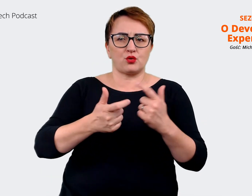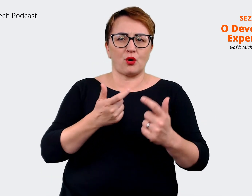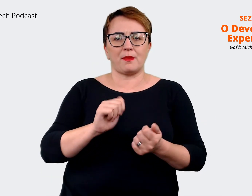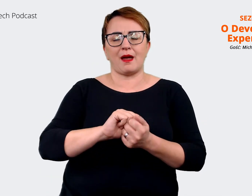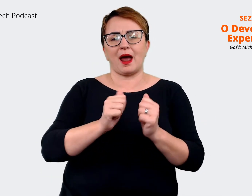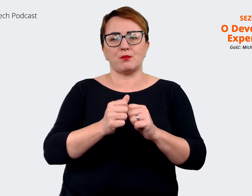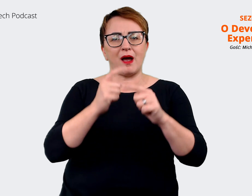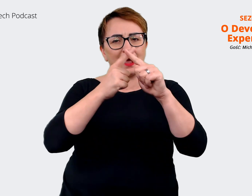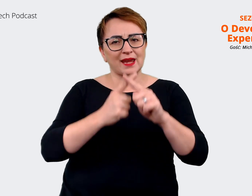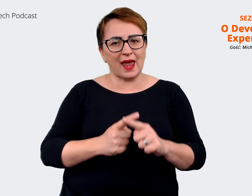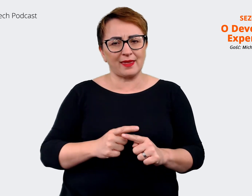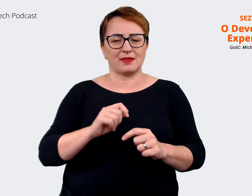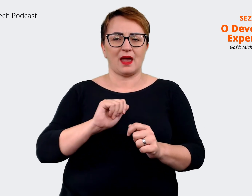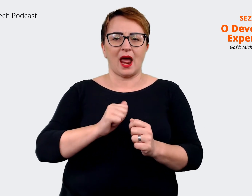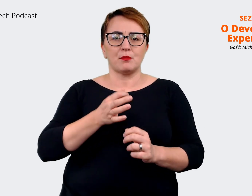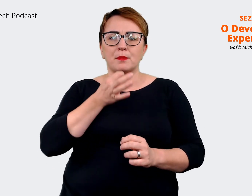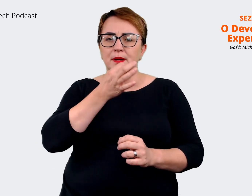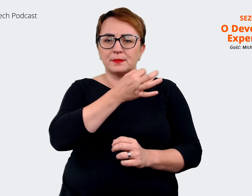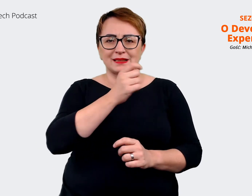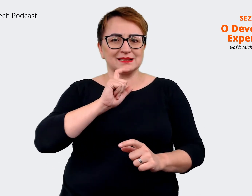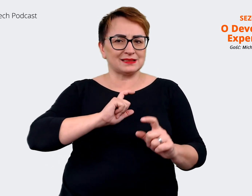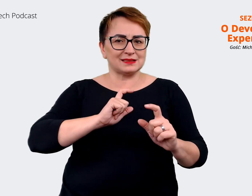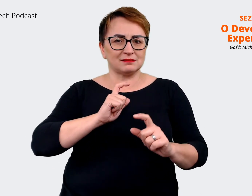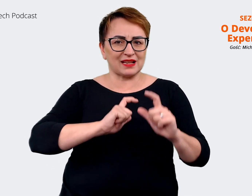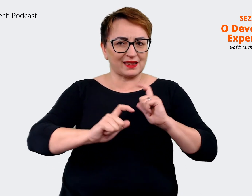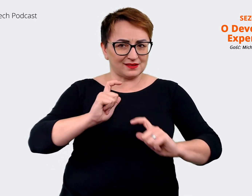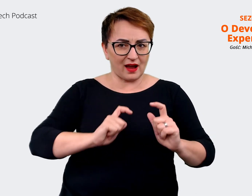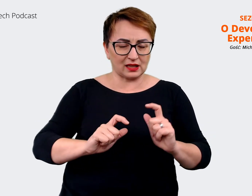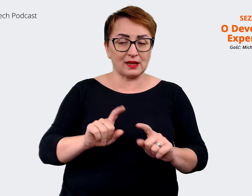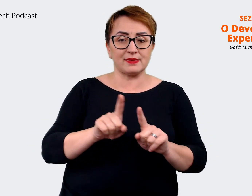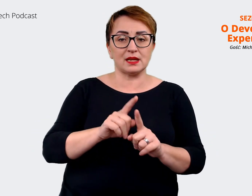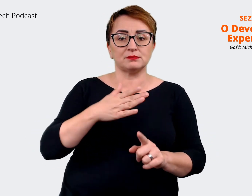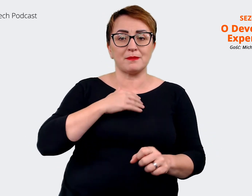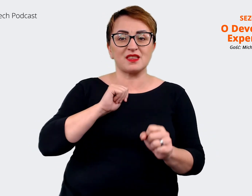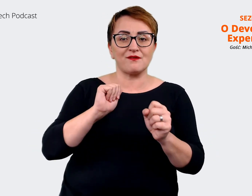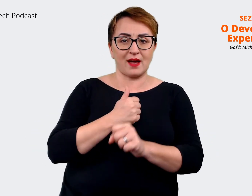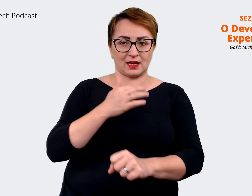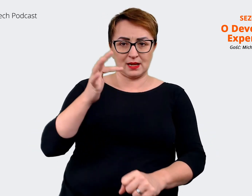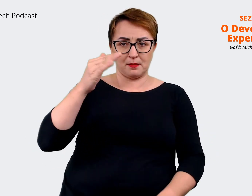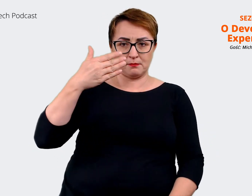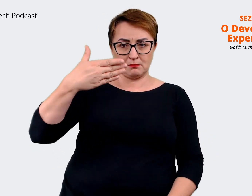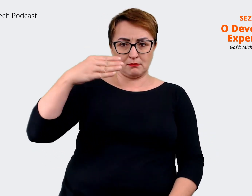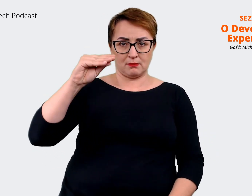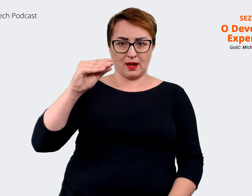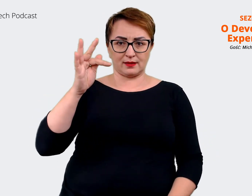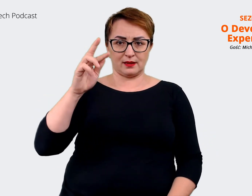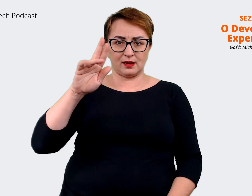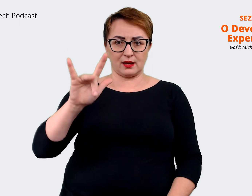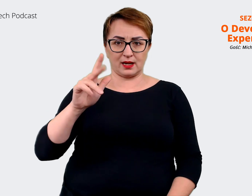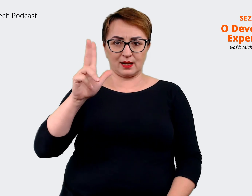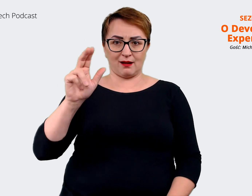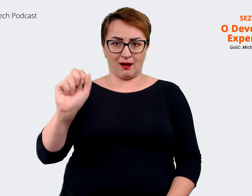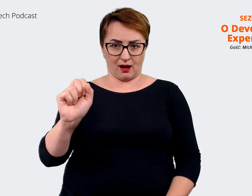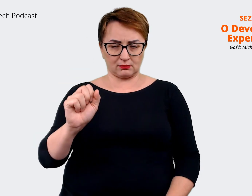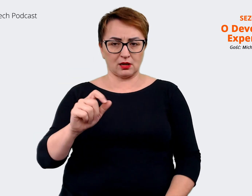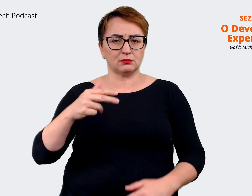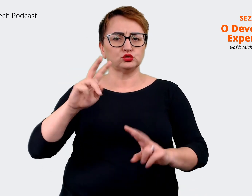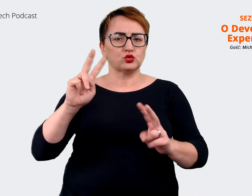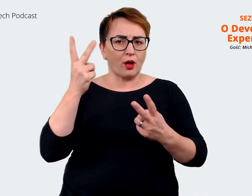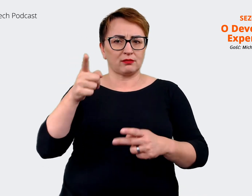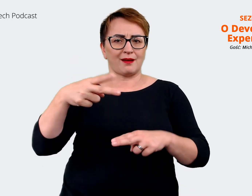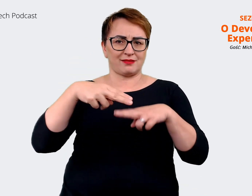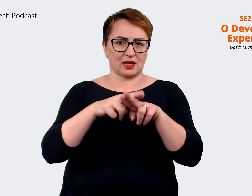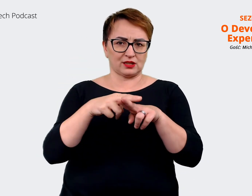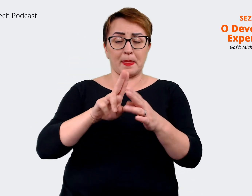to też mamy metryki twarde prosto z tych naszych narzędzi. Czyli dajmy na to, jak ktoś pracujący